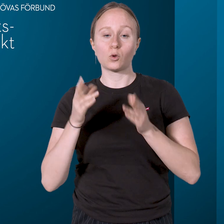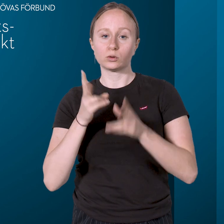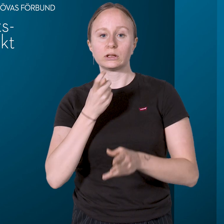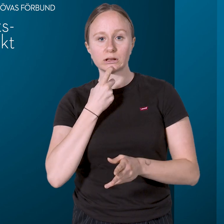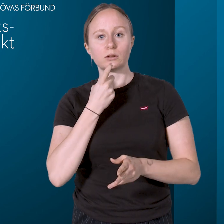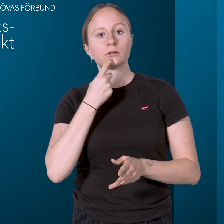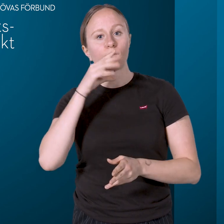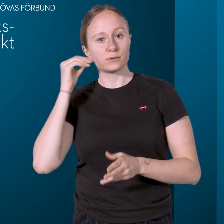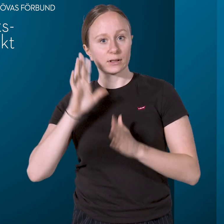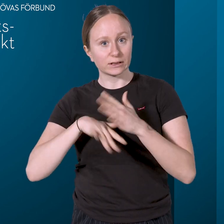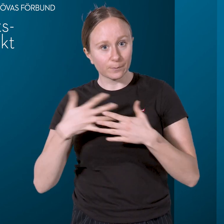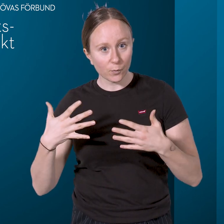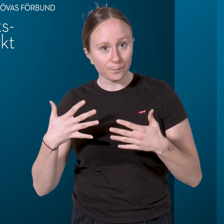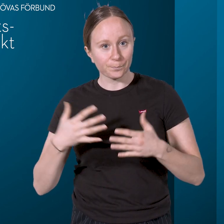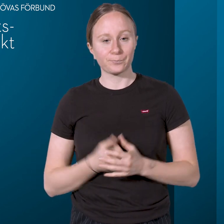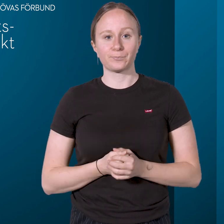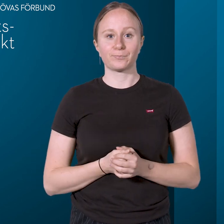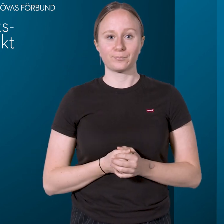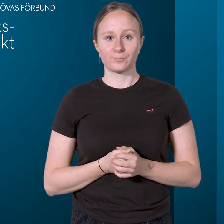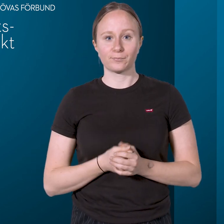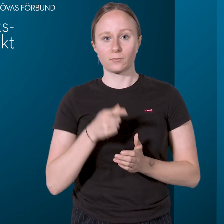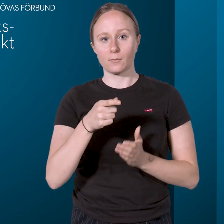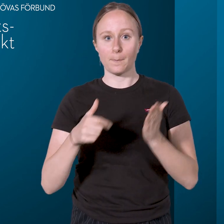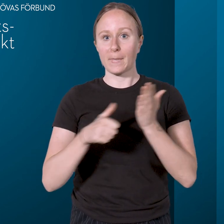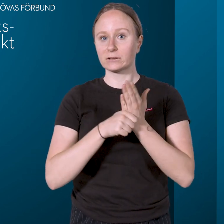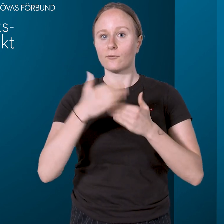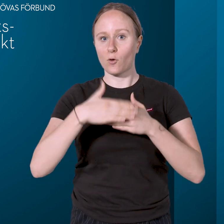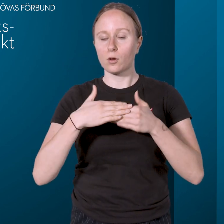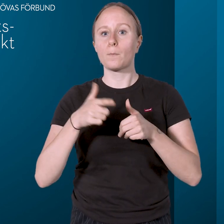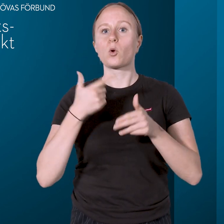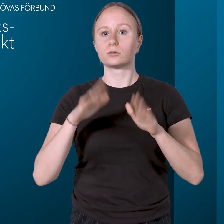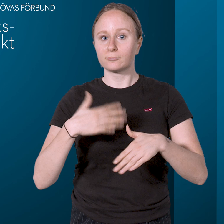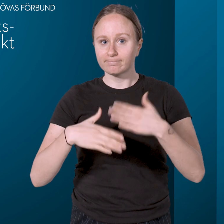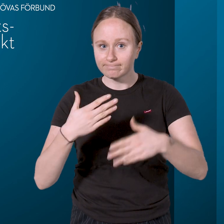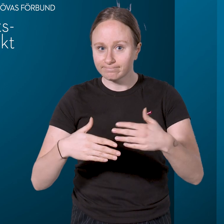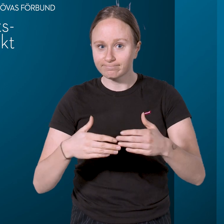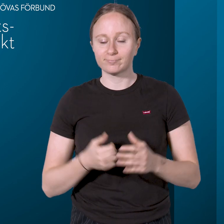också finskt och finlandssvenskt teckenspråk. Biljettförsäljningen har börjat.